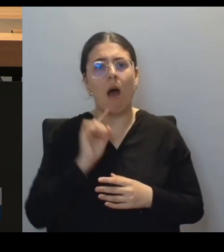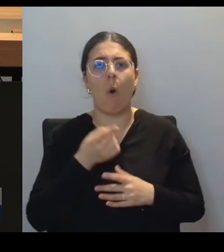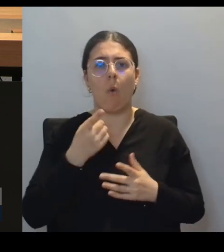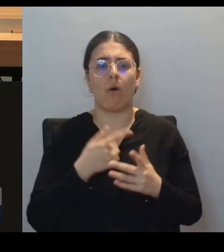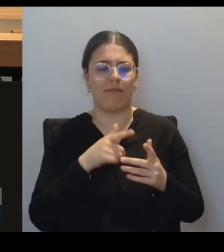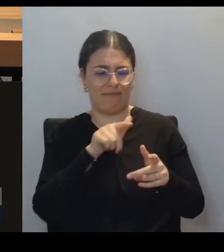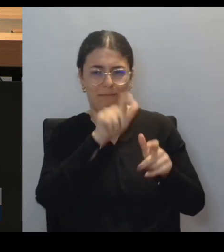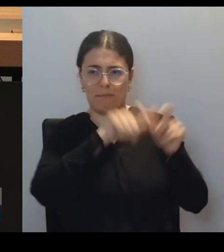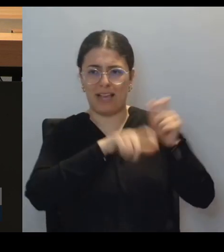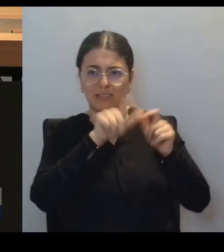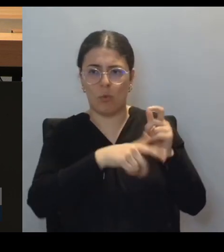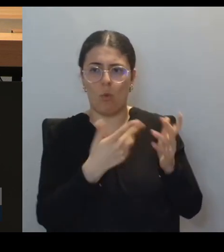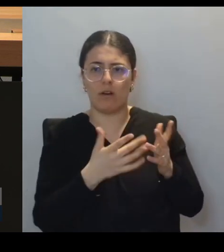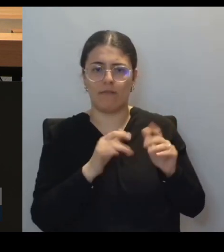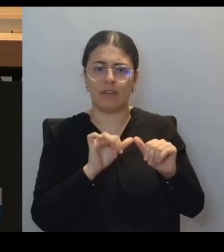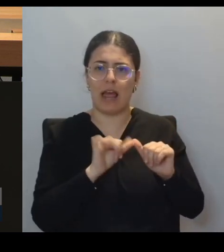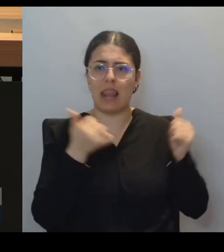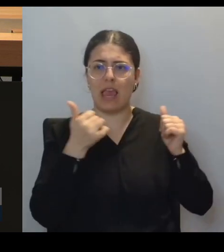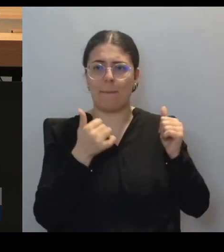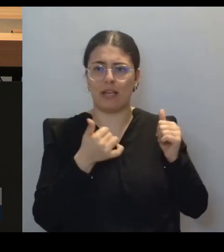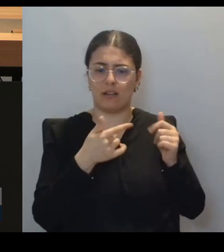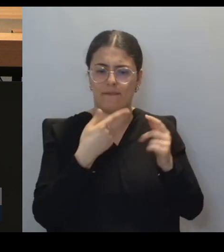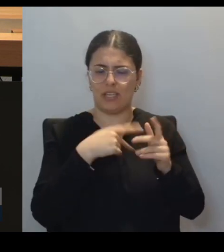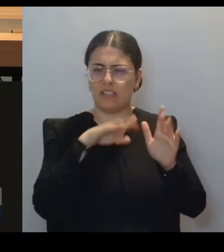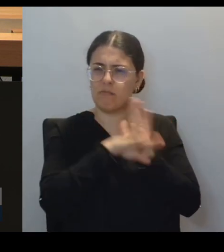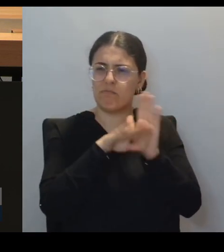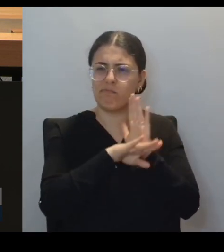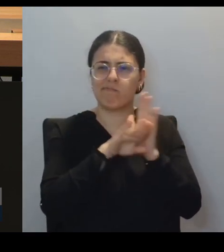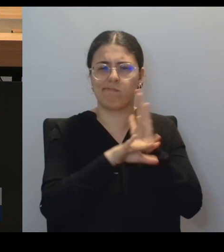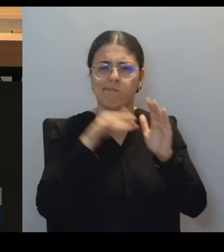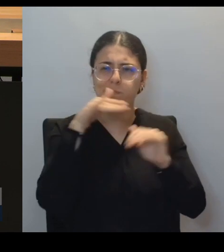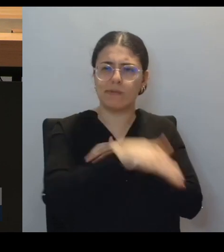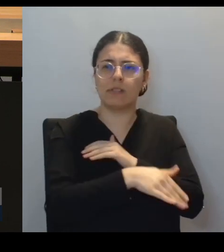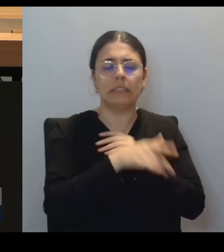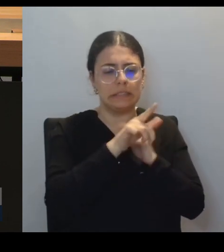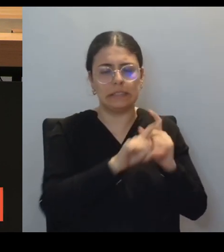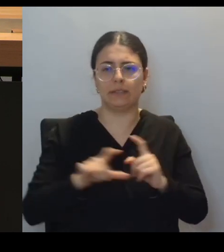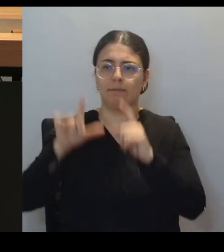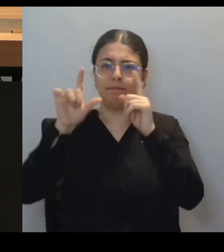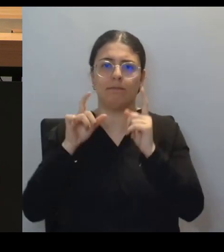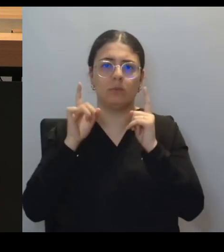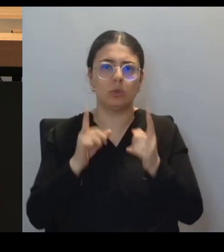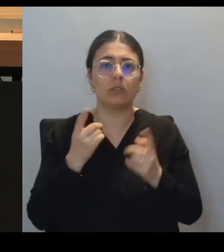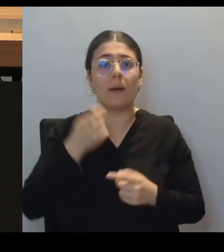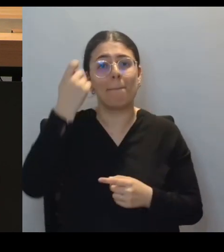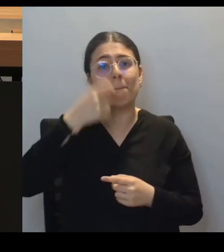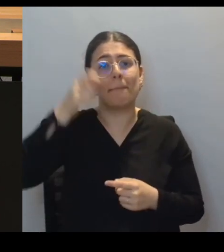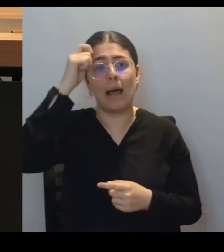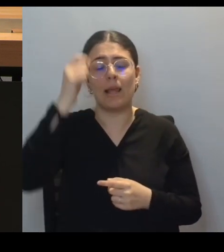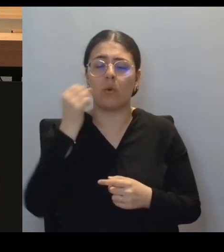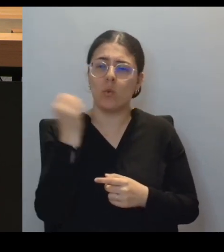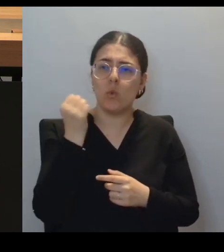Berlin, bekannt für seine lebendige Kultur und Partys, beherbergt auch das unsichtbare Elend, das hinter der schönen